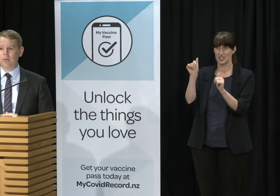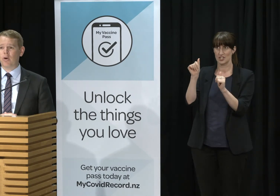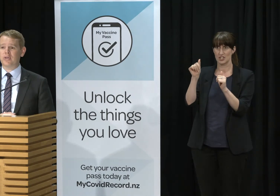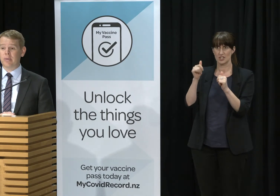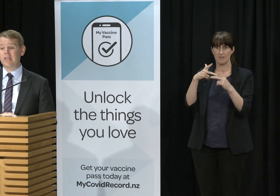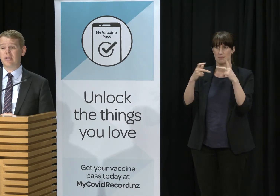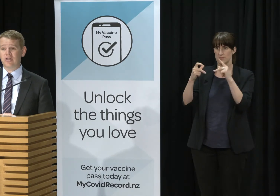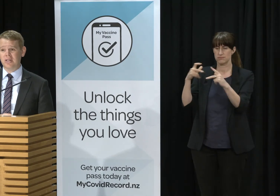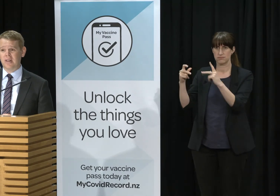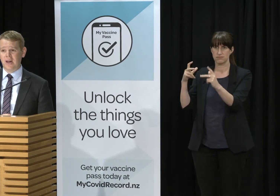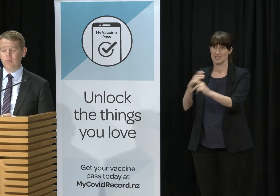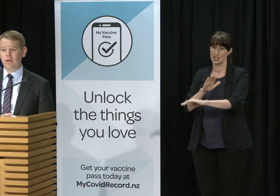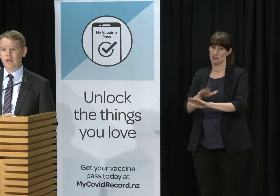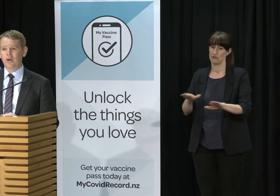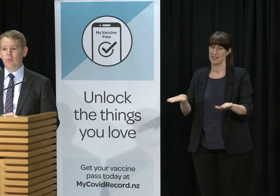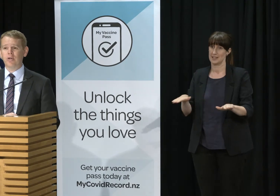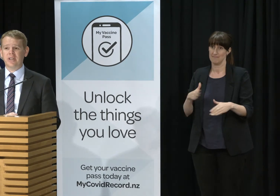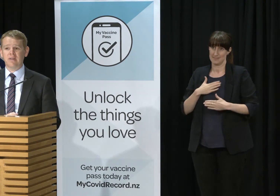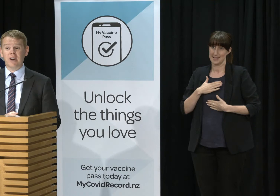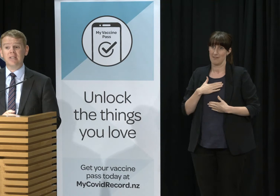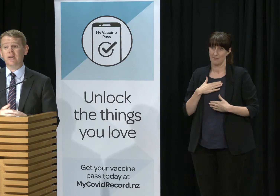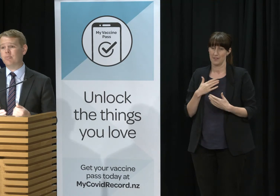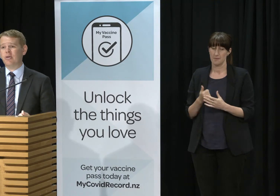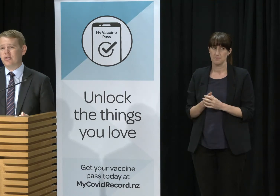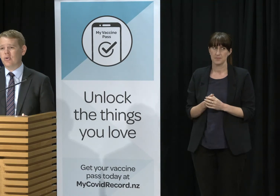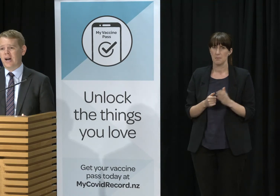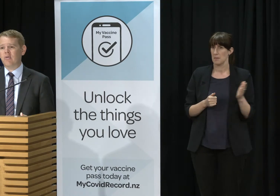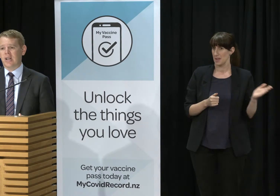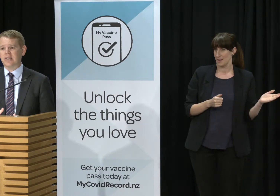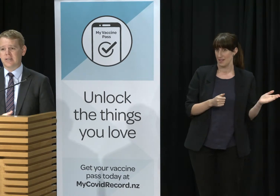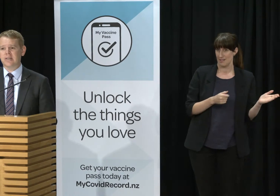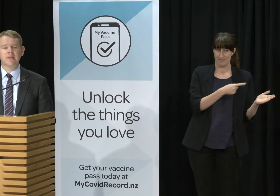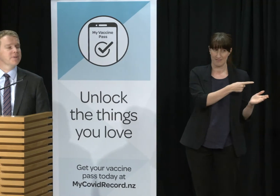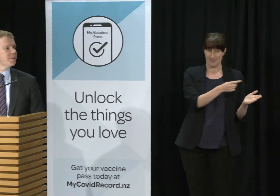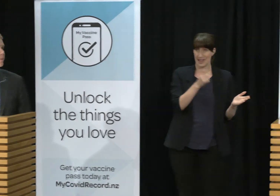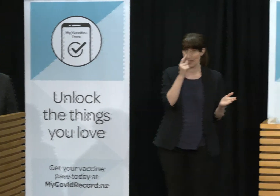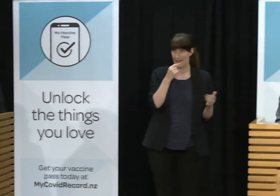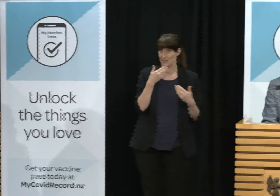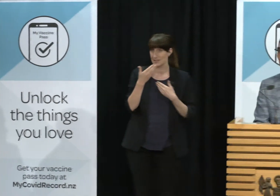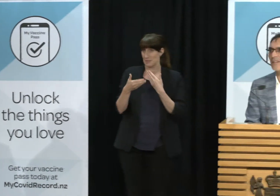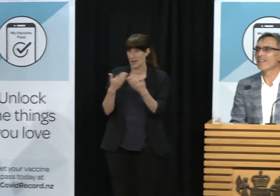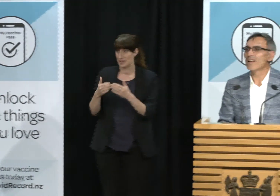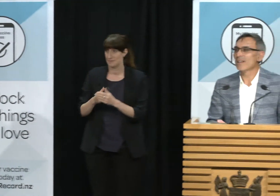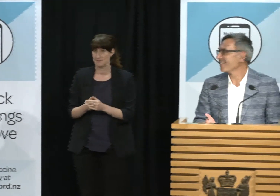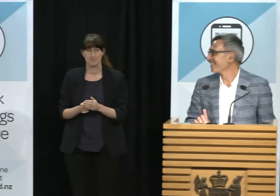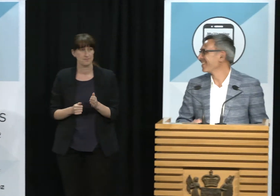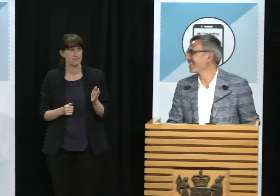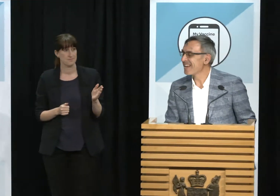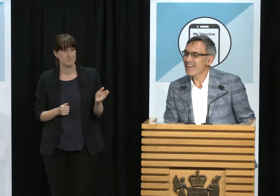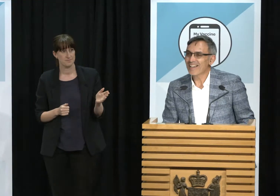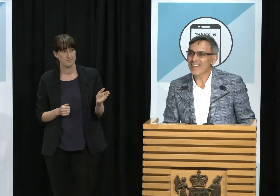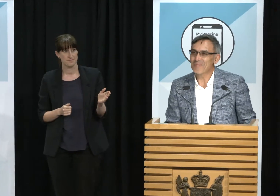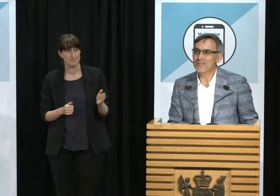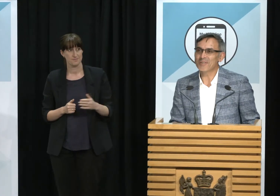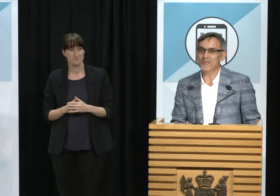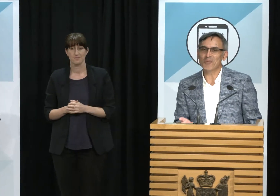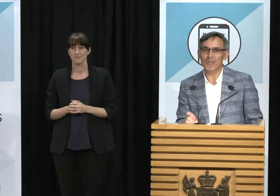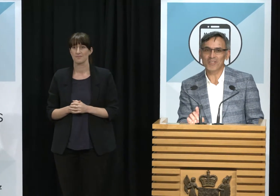ki nga taiohi. He haumaru. Tena